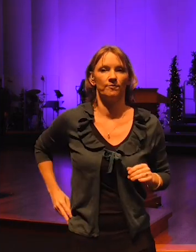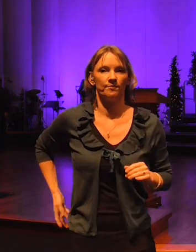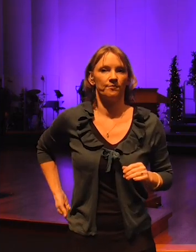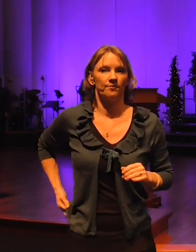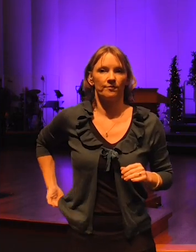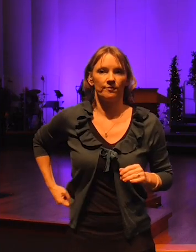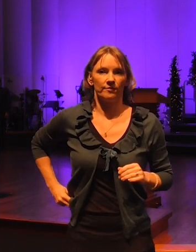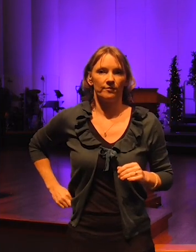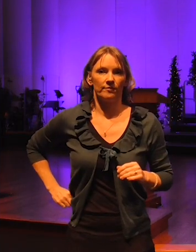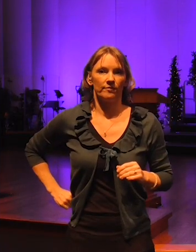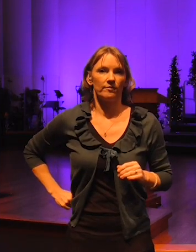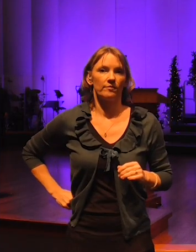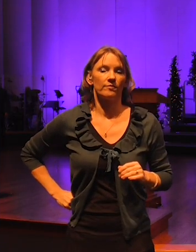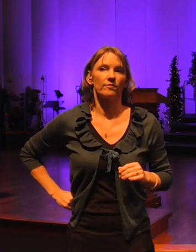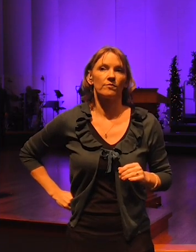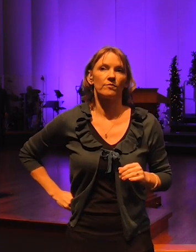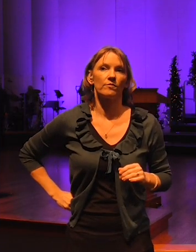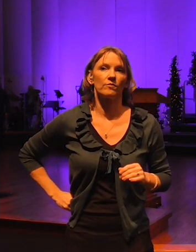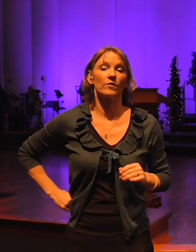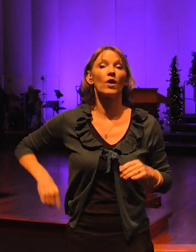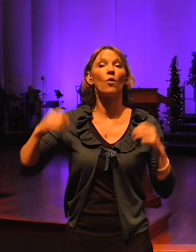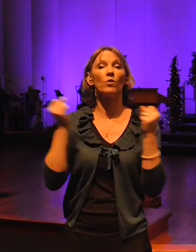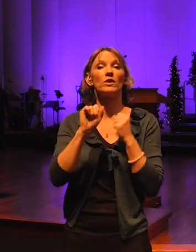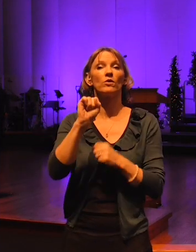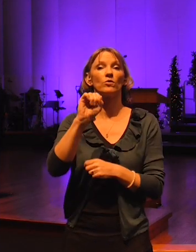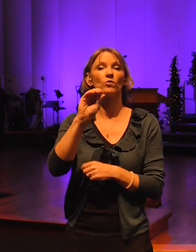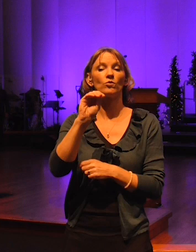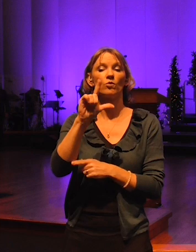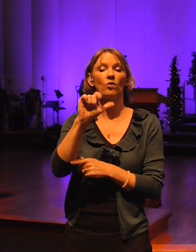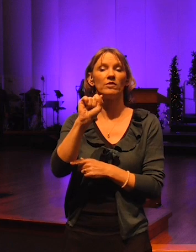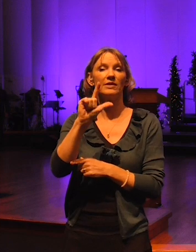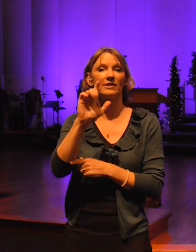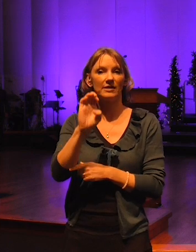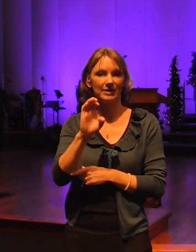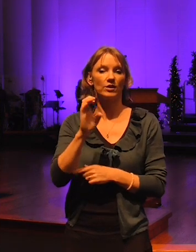el solsticio de invierno es el día más corto y el La noche más larga del año, que marca el punto en el que